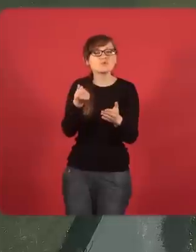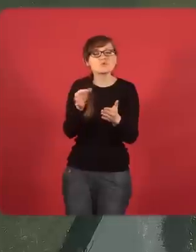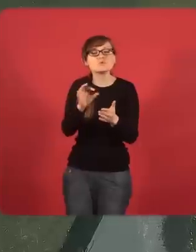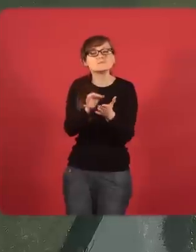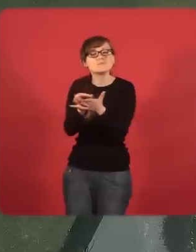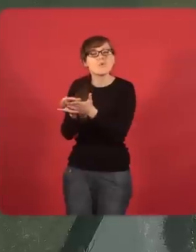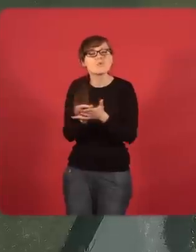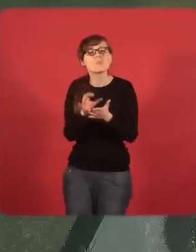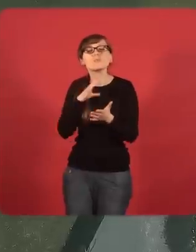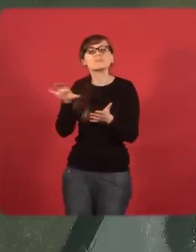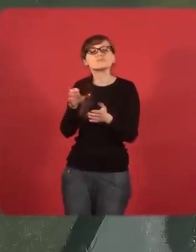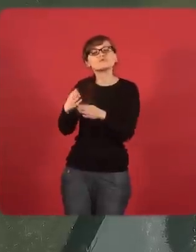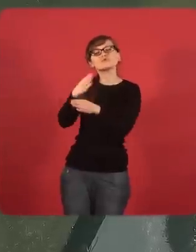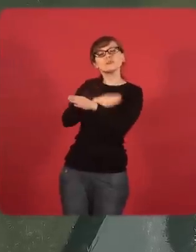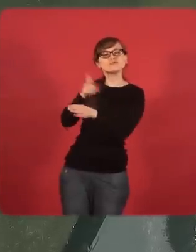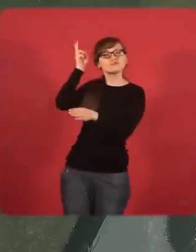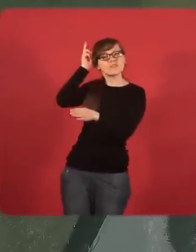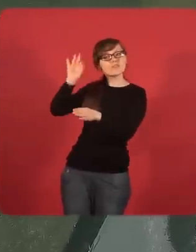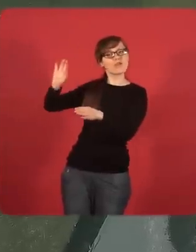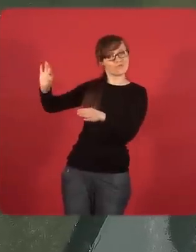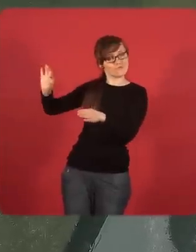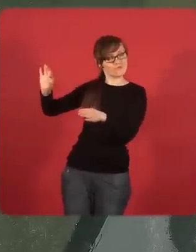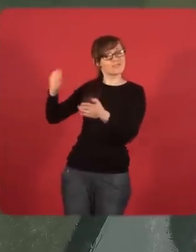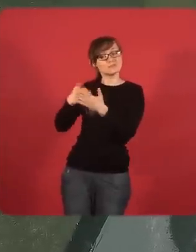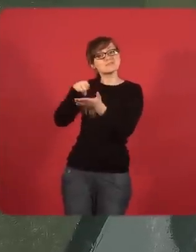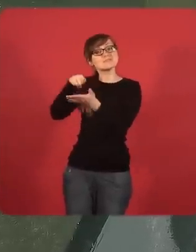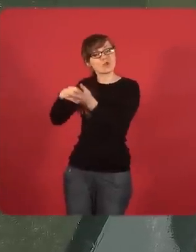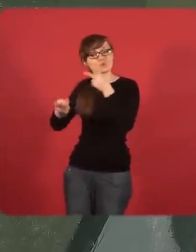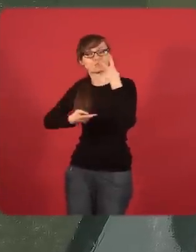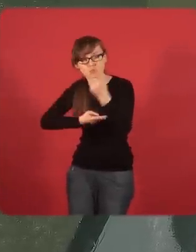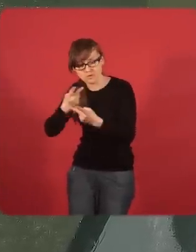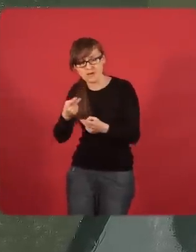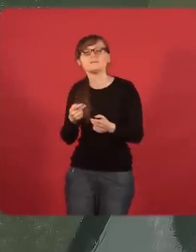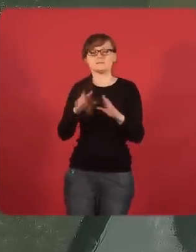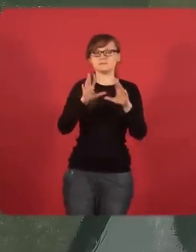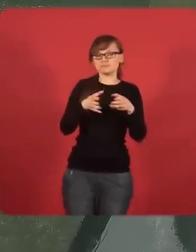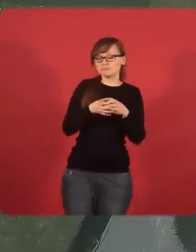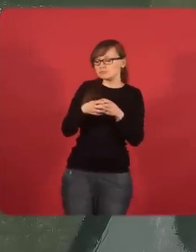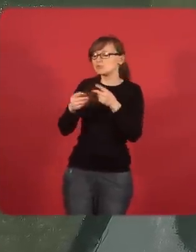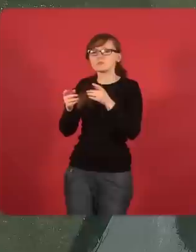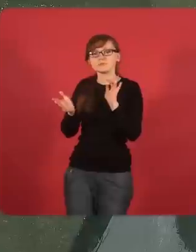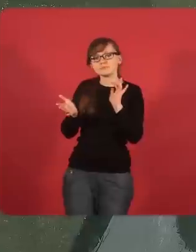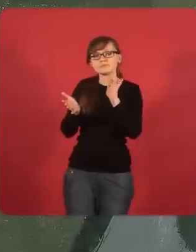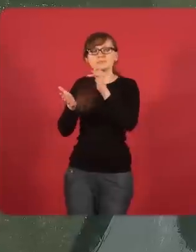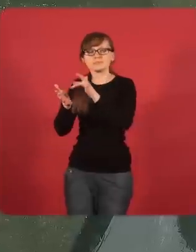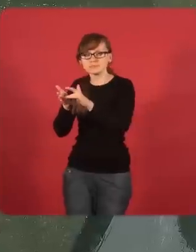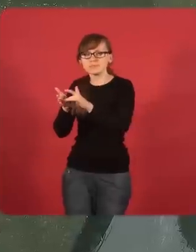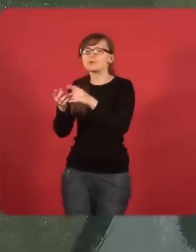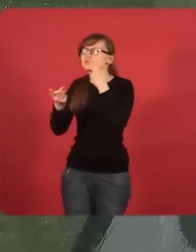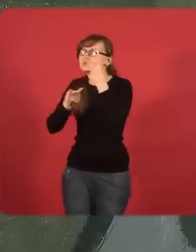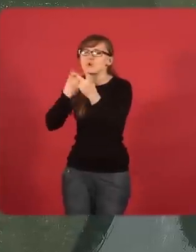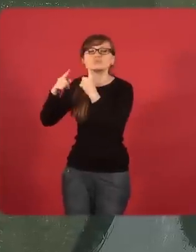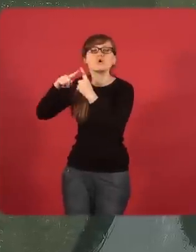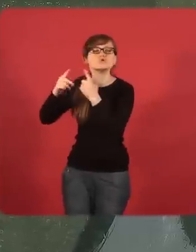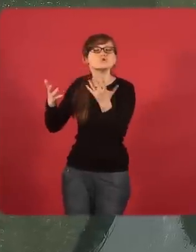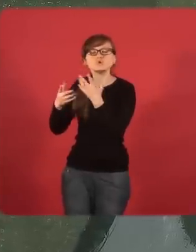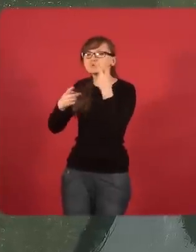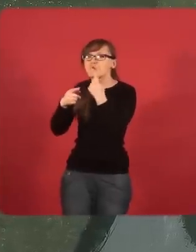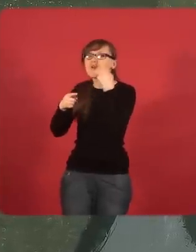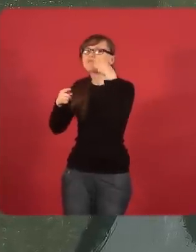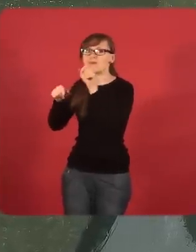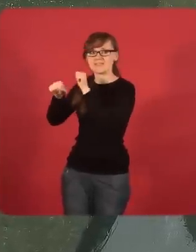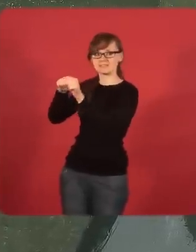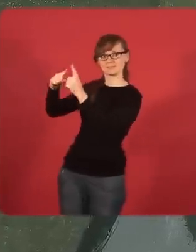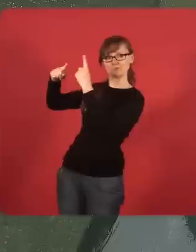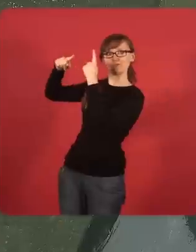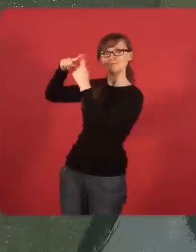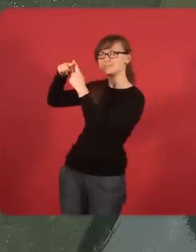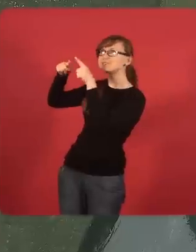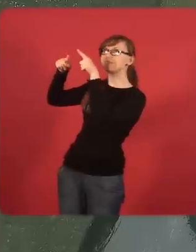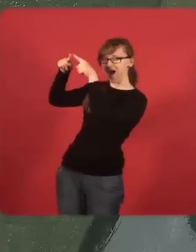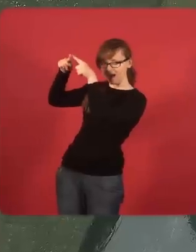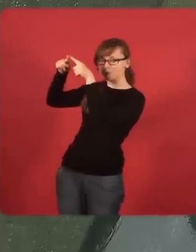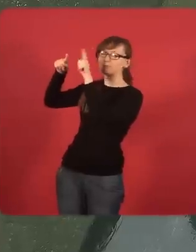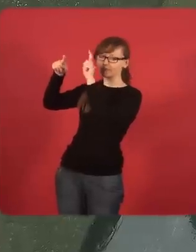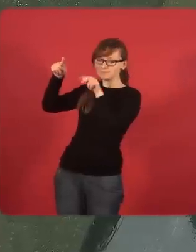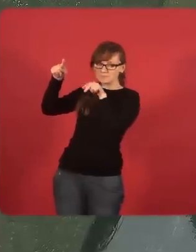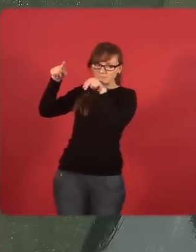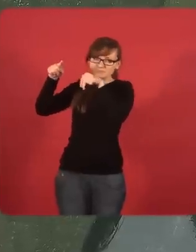Chłopcy doszli do urwiska, Tomek podniósł wysoko świecę i pokazał Hackowi „krzyż", który ktoś namalował sadzą na wielkiej skale.